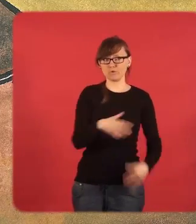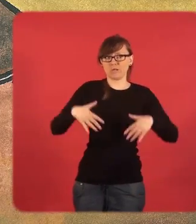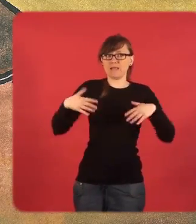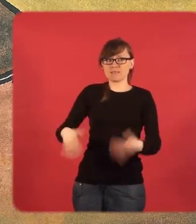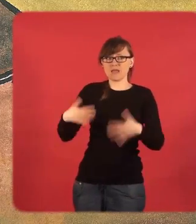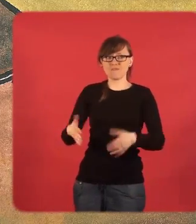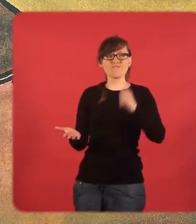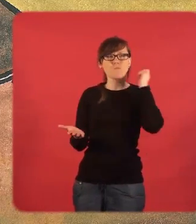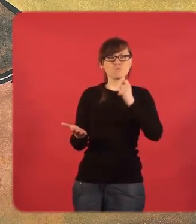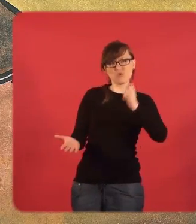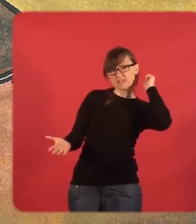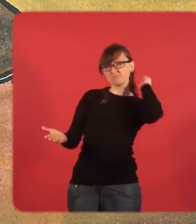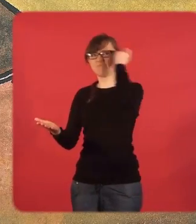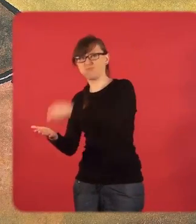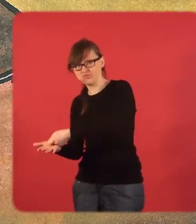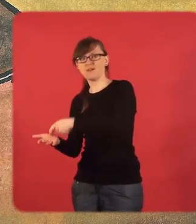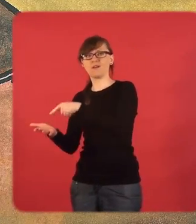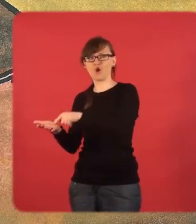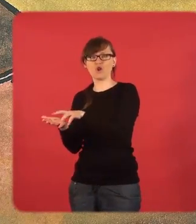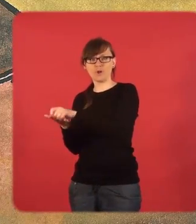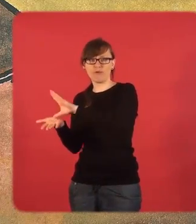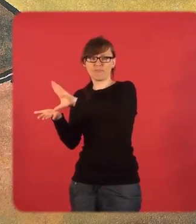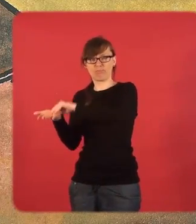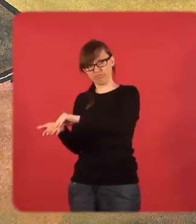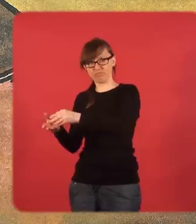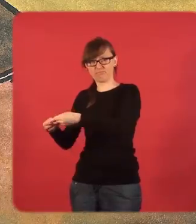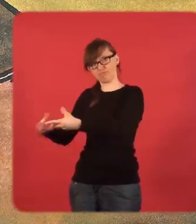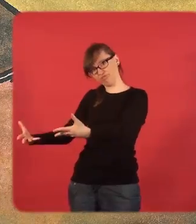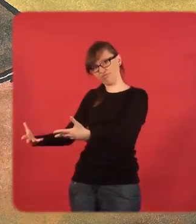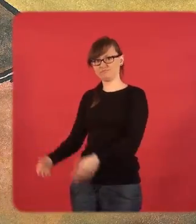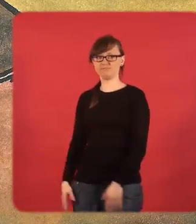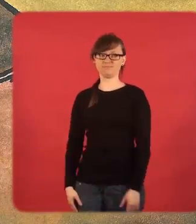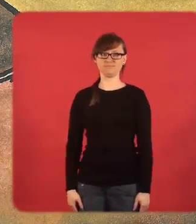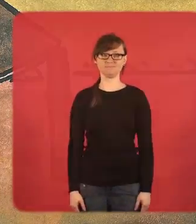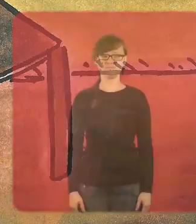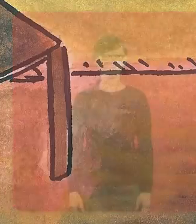Pajacyk, gdy to usłyszał, bardzo się zdenerwował i rzucił młotek w stronę Świerszcza tak, że ten stracił życie.